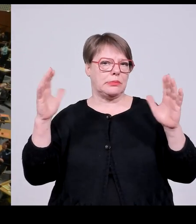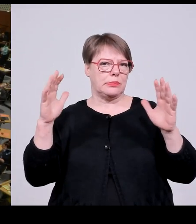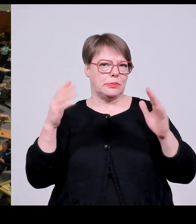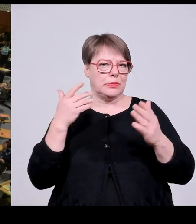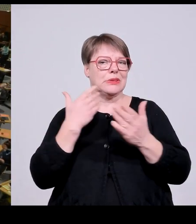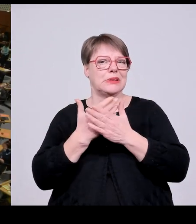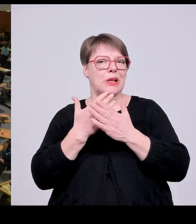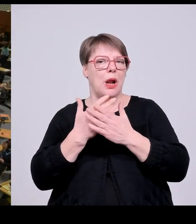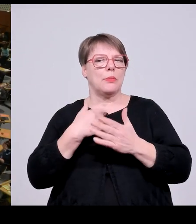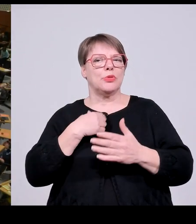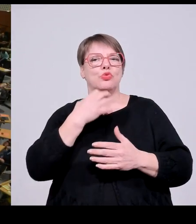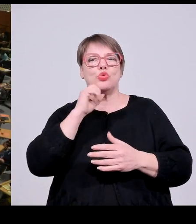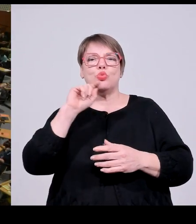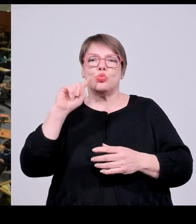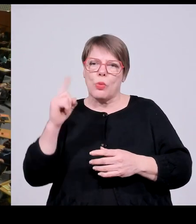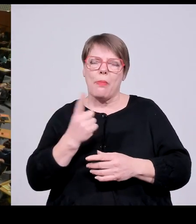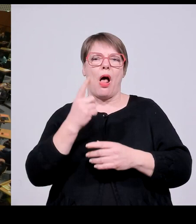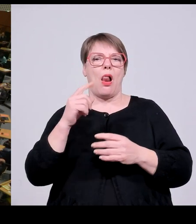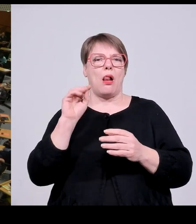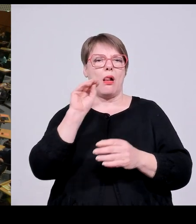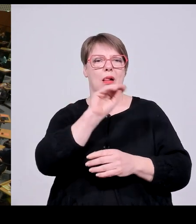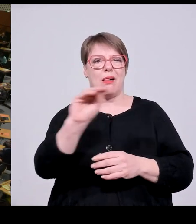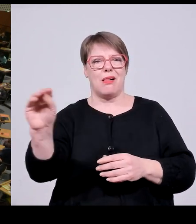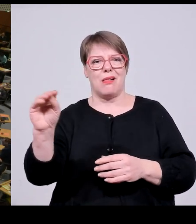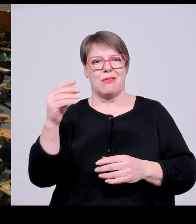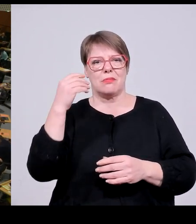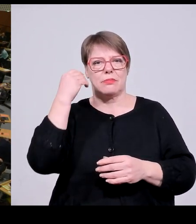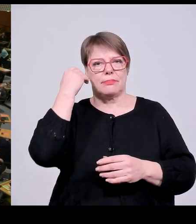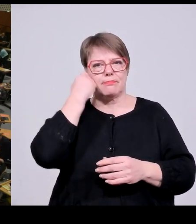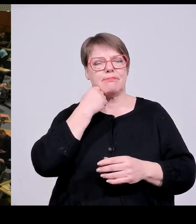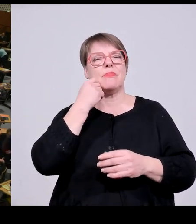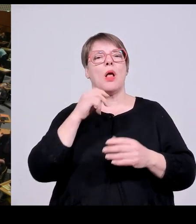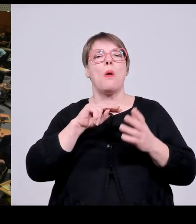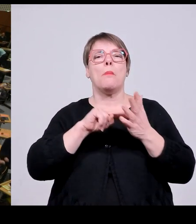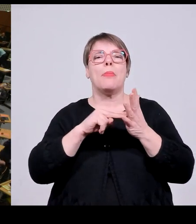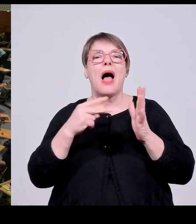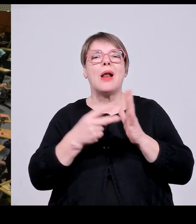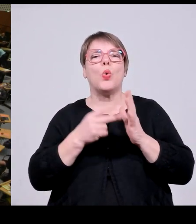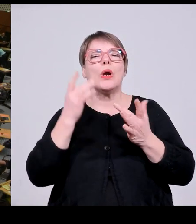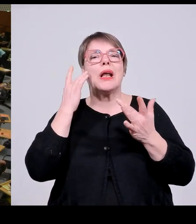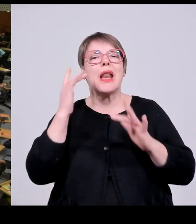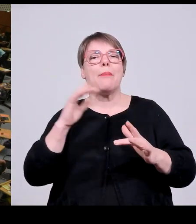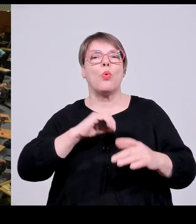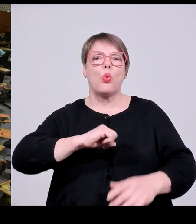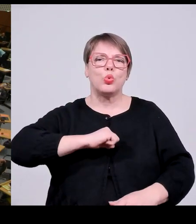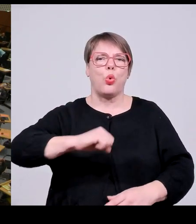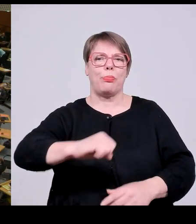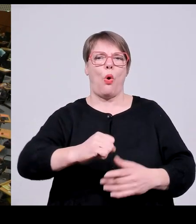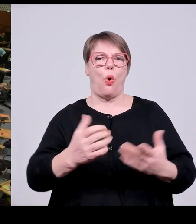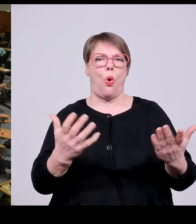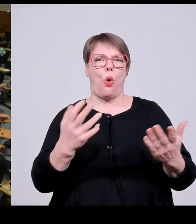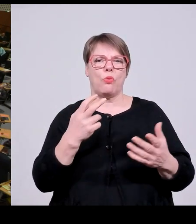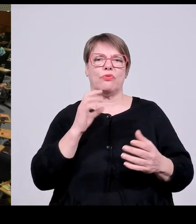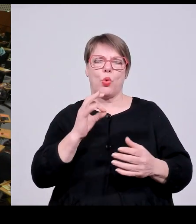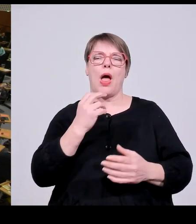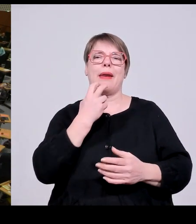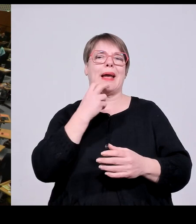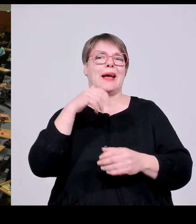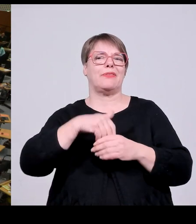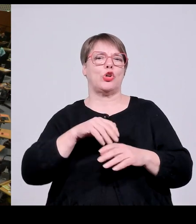liegen nicht vor. Vorgeschlagen wird Überweisung des Gesetzes-Antrags federführend an den Ausschuss für Wirtschaft, Energie und Betriebe und mitberatend an den Ausschuss